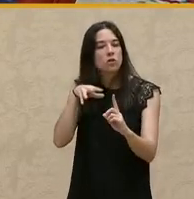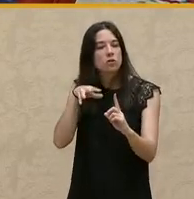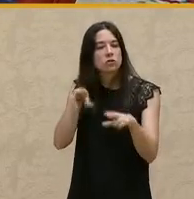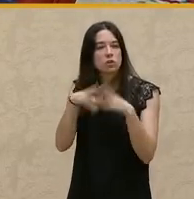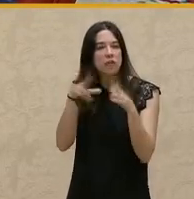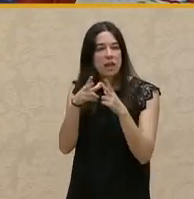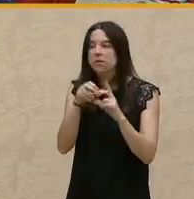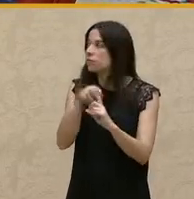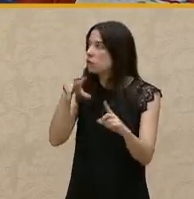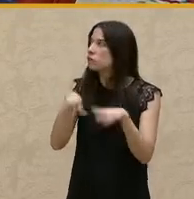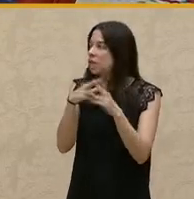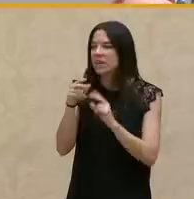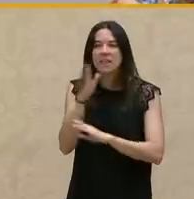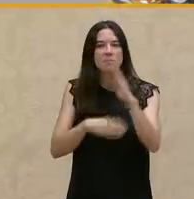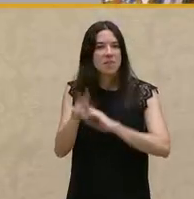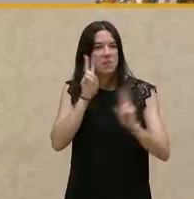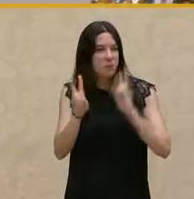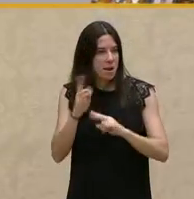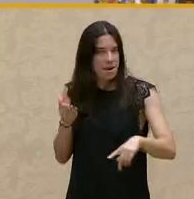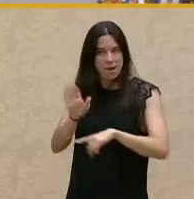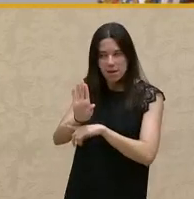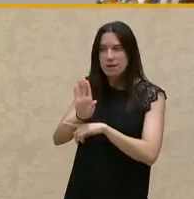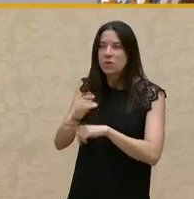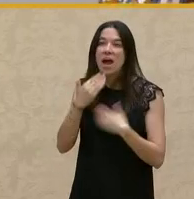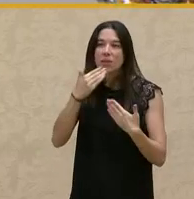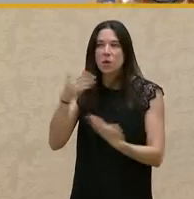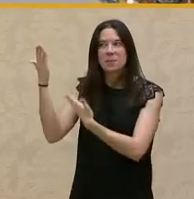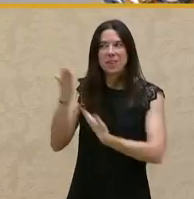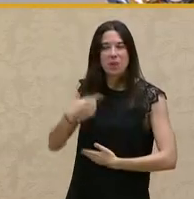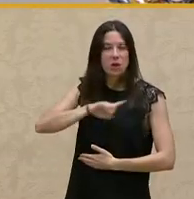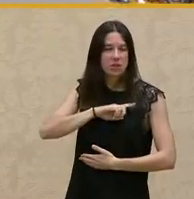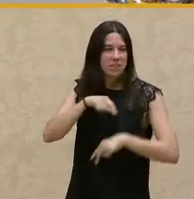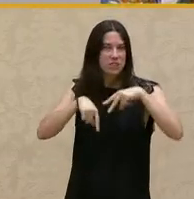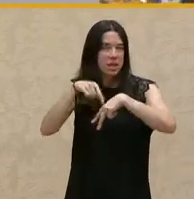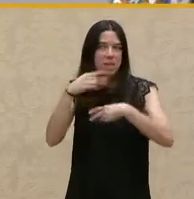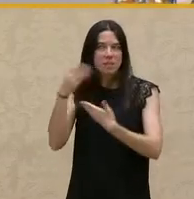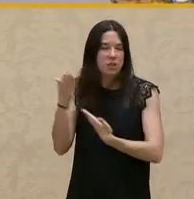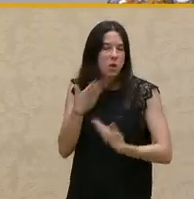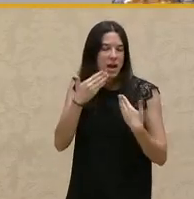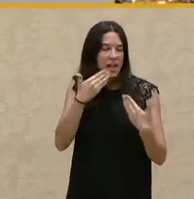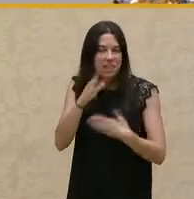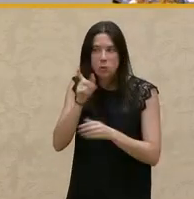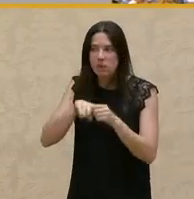agradezco muchísimo la invitación que nos hace FESOCE para participar en el Día Internacional de